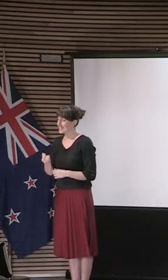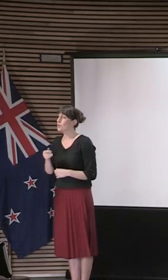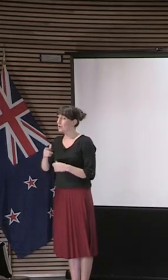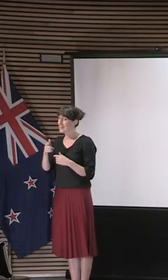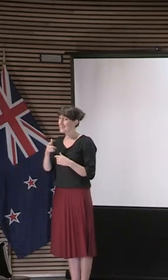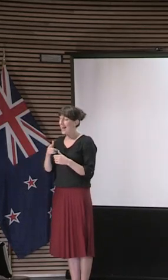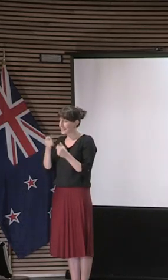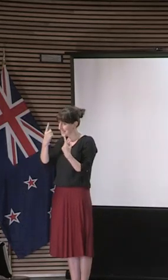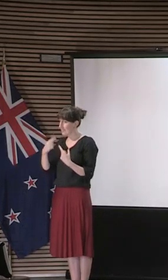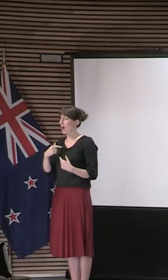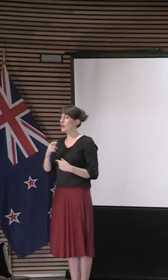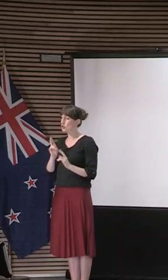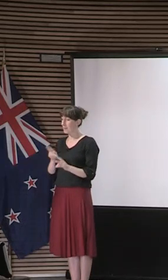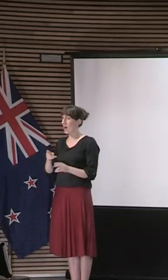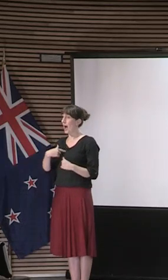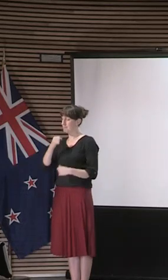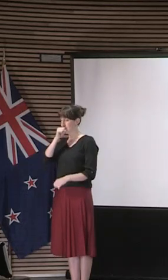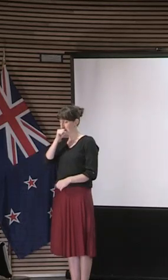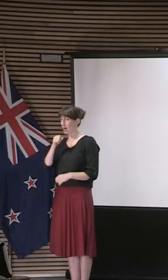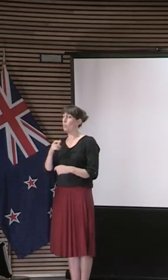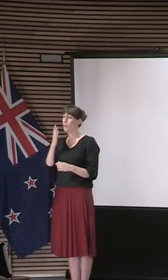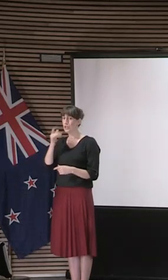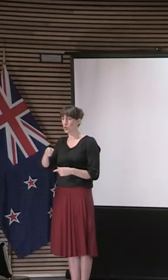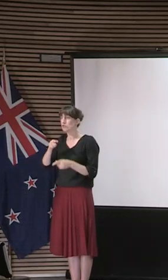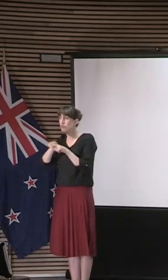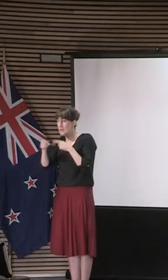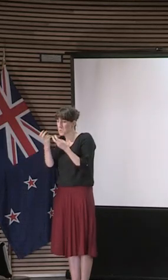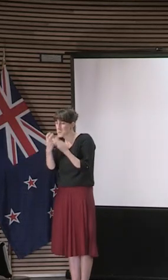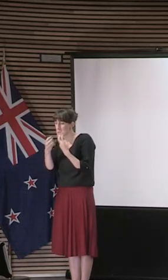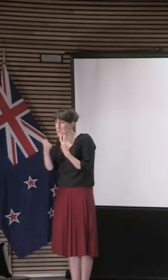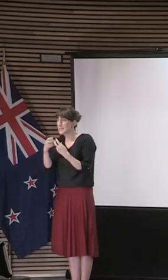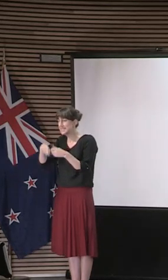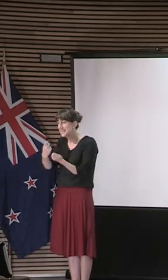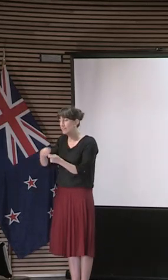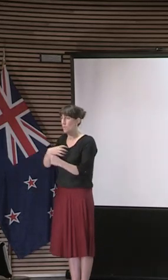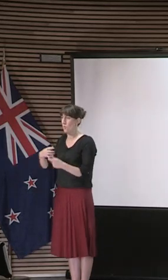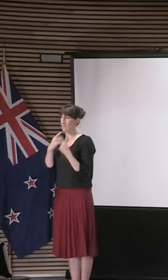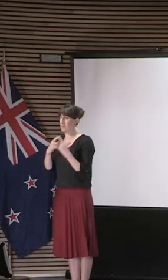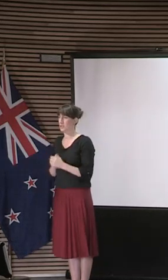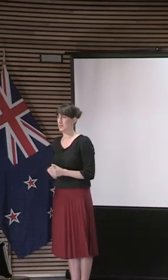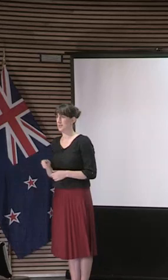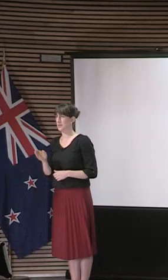whakarereketanga o tenei ra i puta ai te Pirimia Pirimia ki te korero mo tetahi mea nui i puta i te R.nanga. He aha te